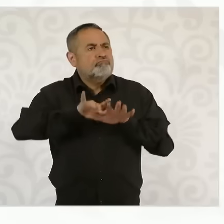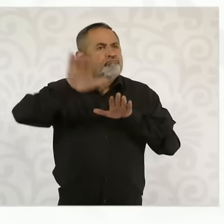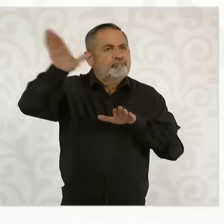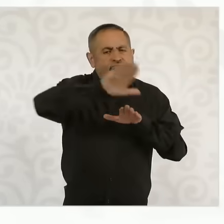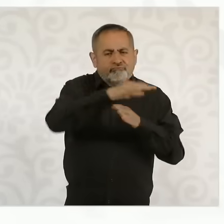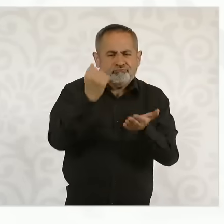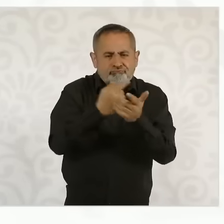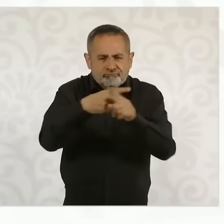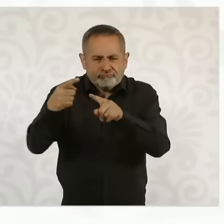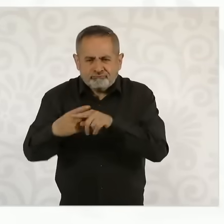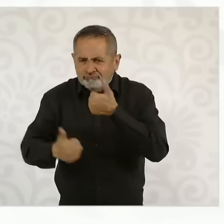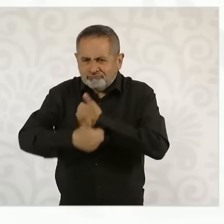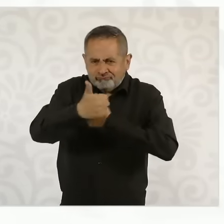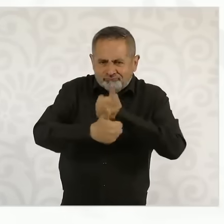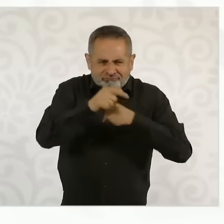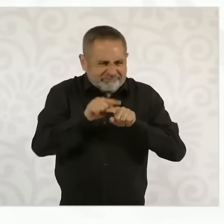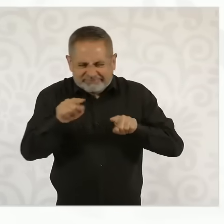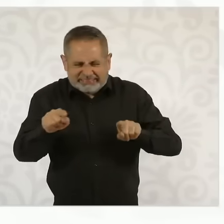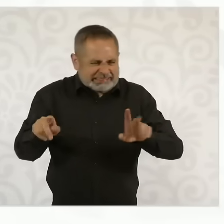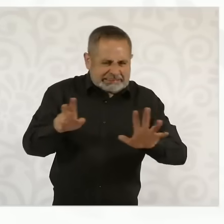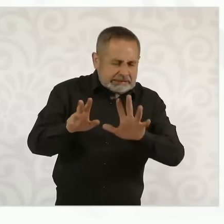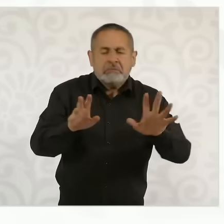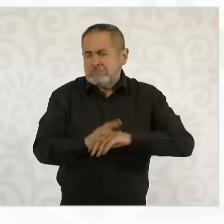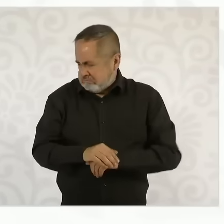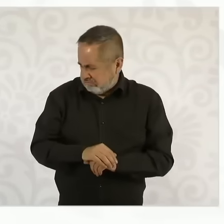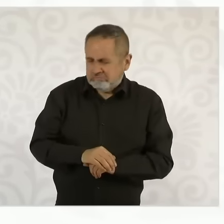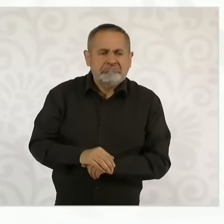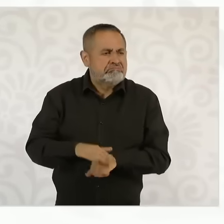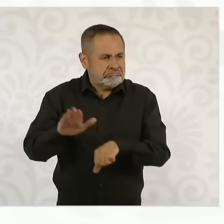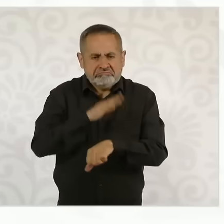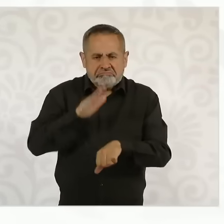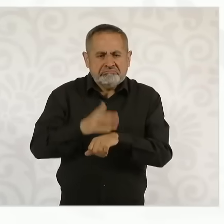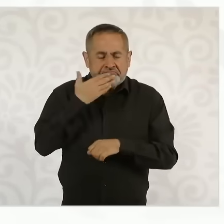del transporte aéreo es un mercado altamente competitivo y también sumamente regulado. Y